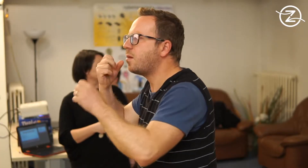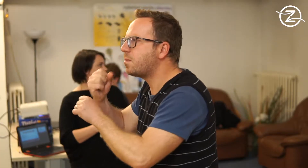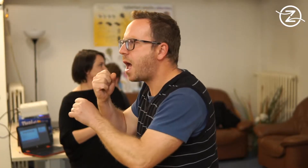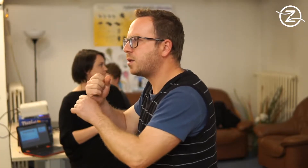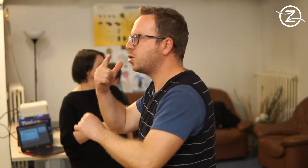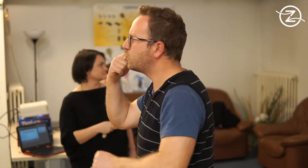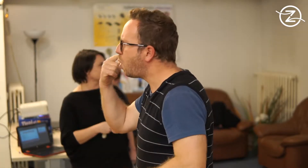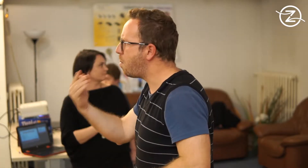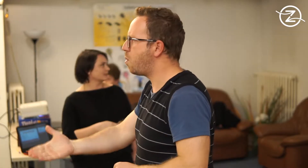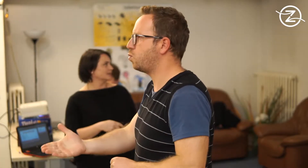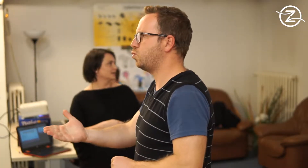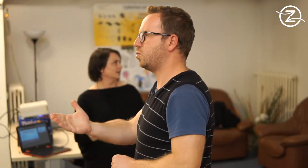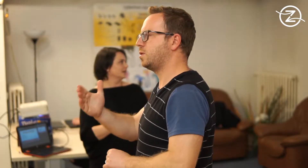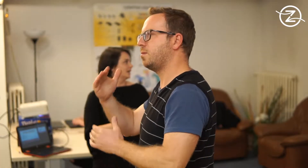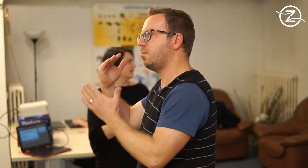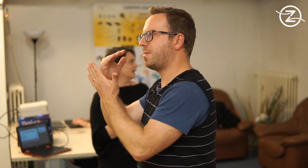Při hledání zaměstnání doporučuju řídit se určitými pravidly.